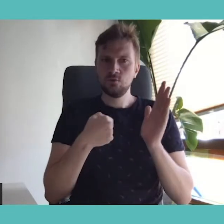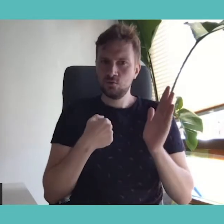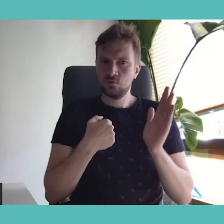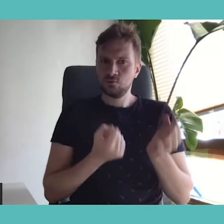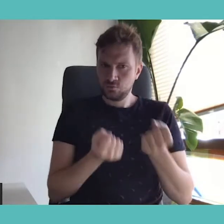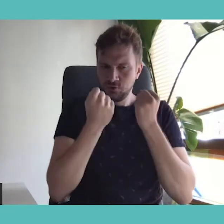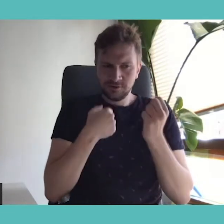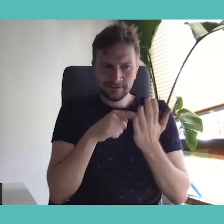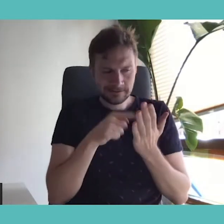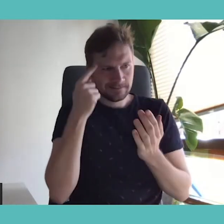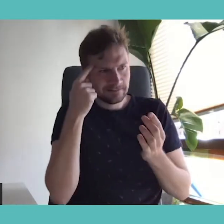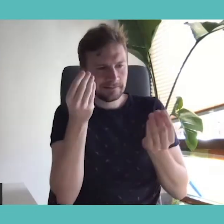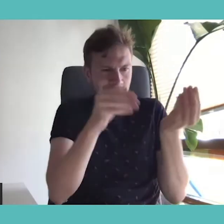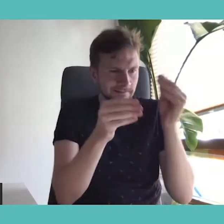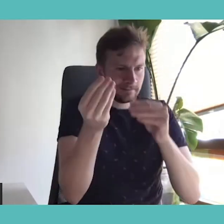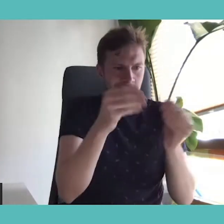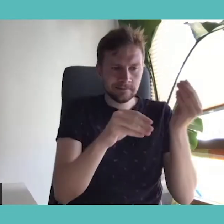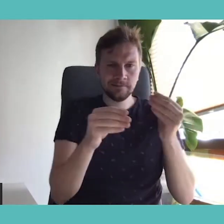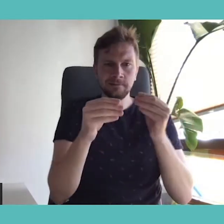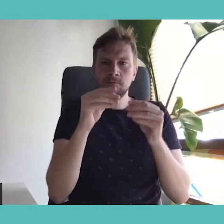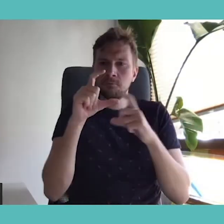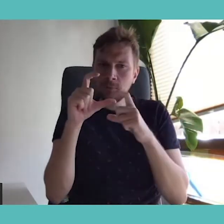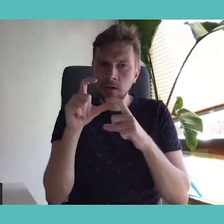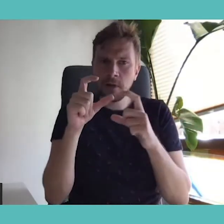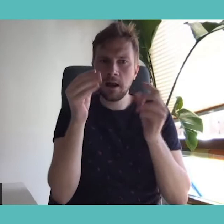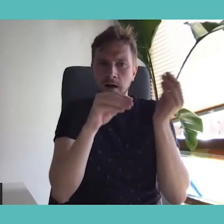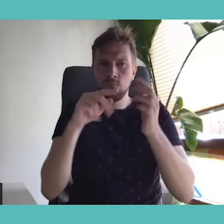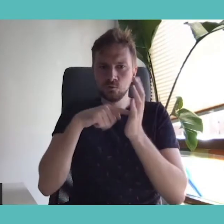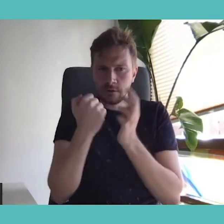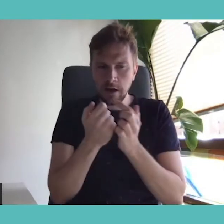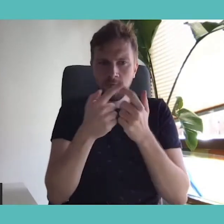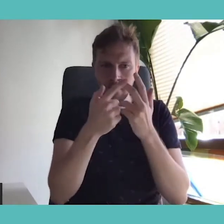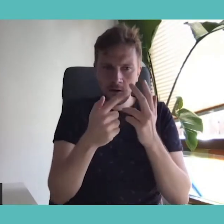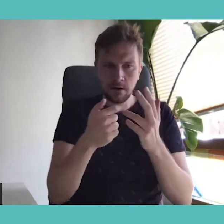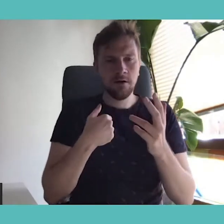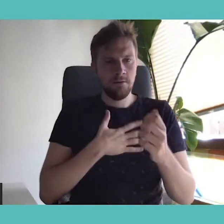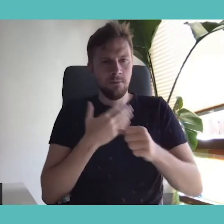To było dla mnie trudne. Dużo myślałame, analizowałam, szukałem paragrafów, uzupełniałem treść pisma.